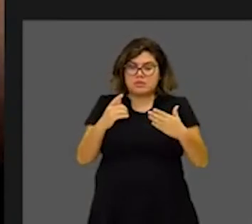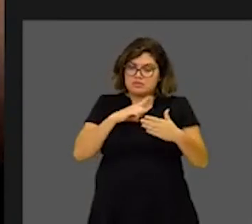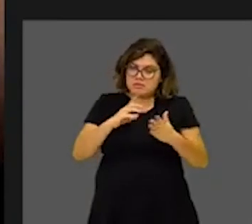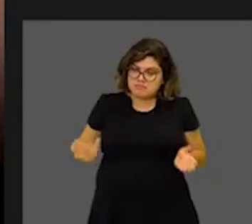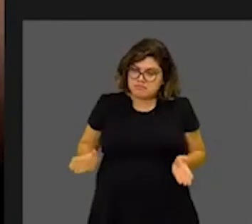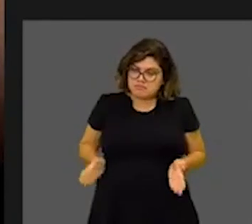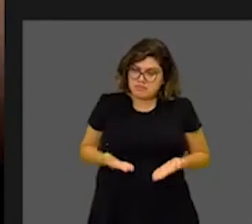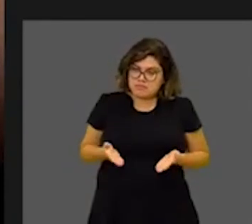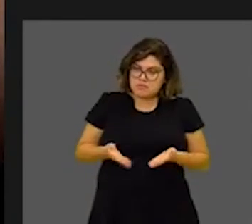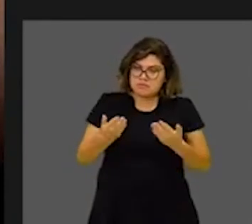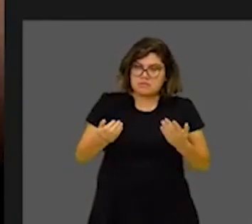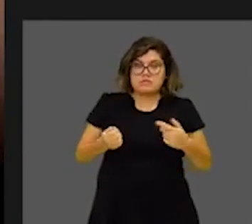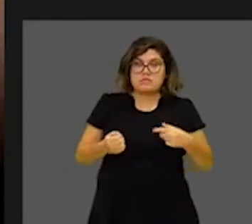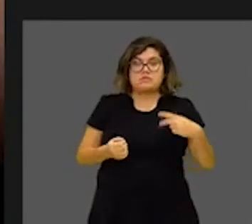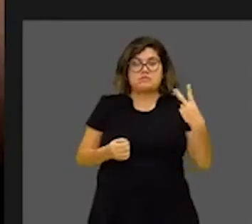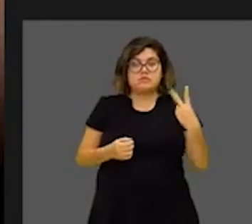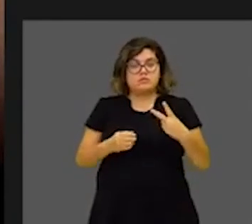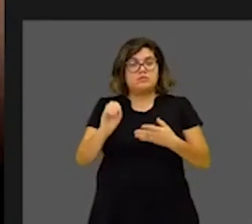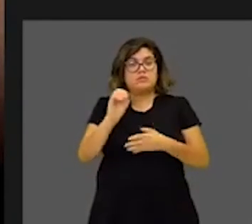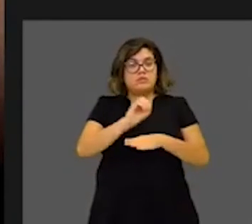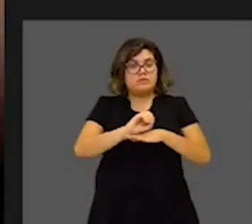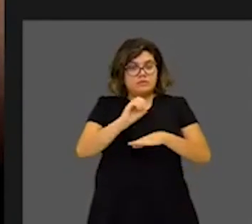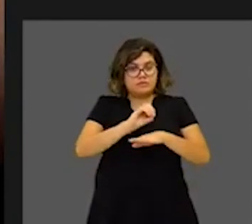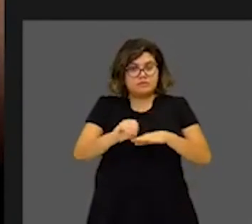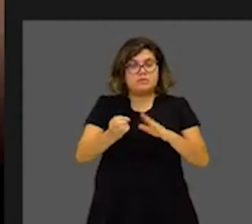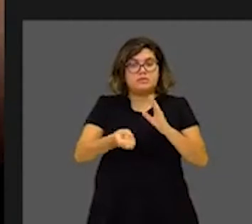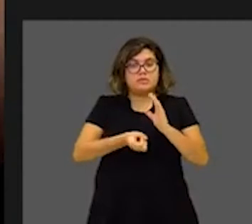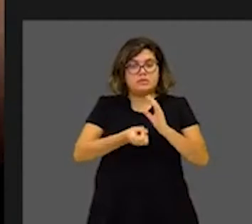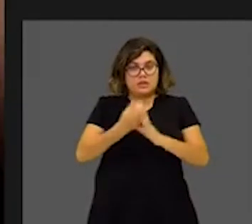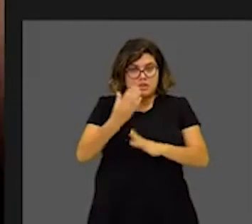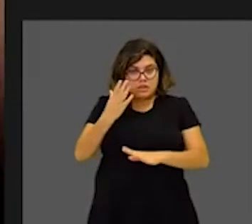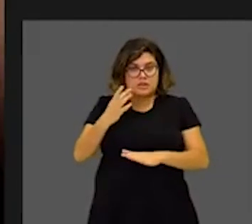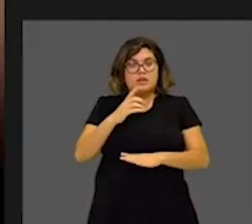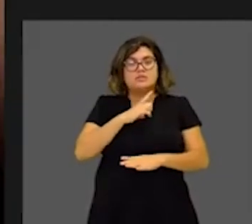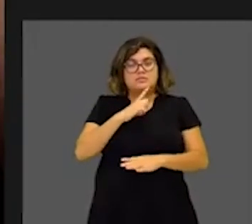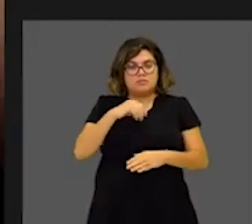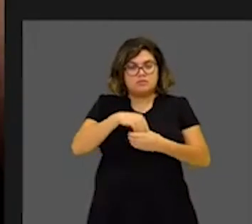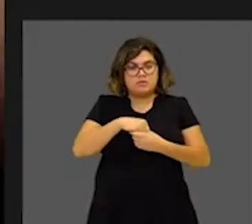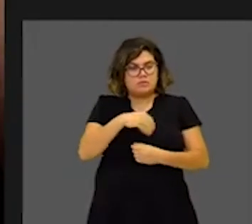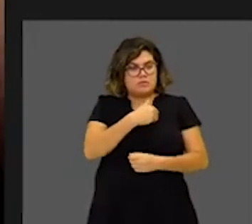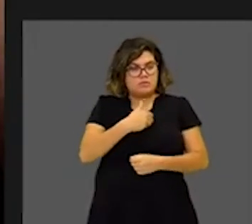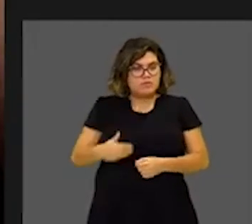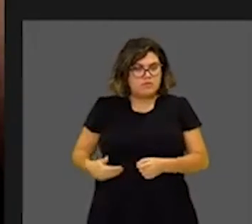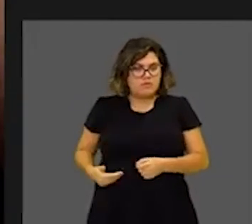segunda oficina de cocriação de dados abertos né do governo aberto da conta da controladoria-geral